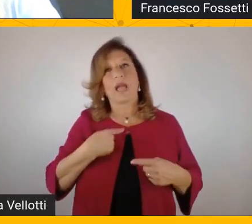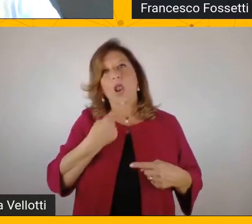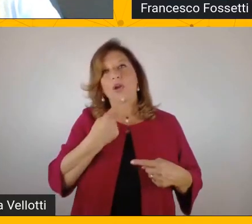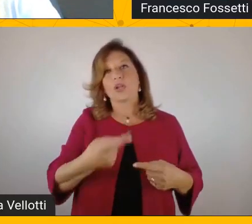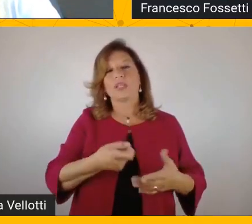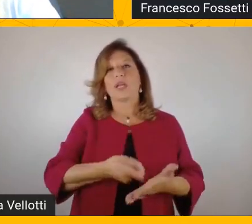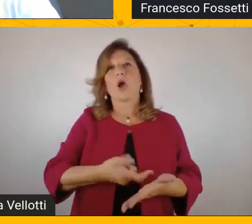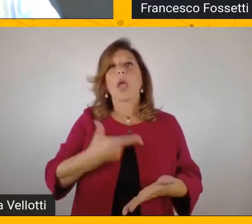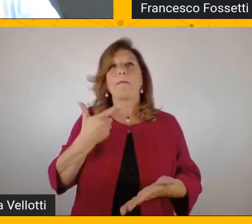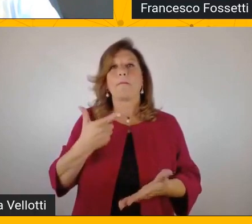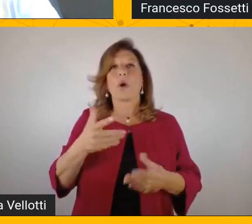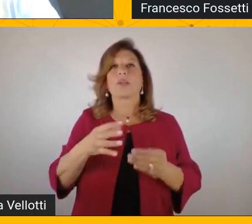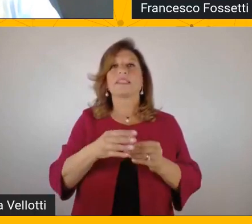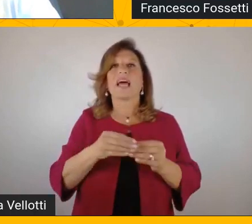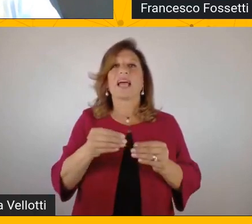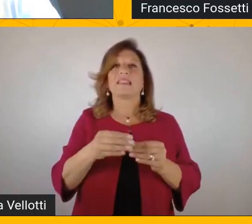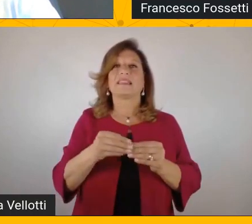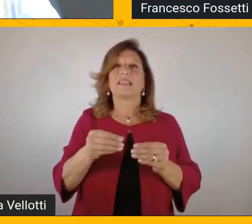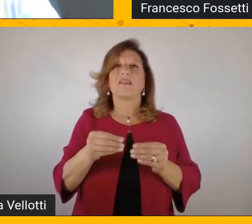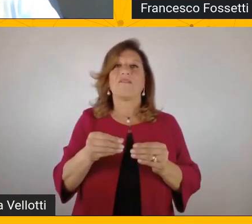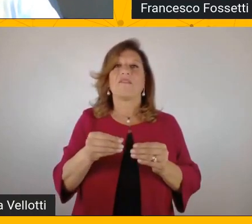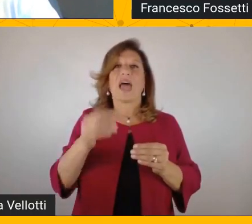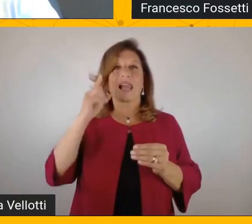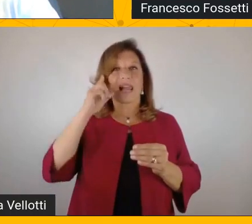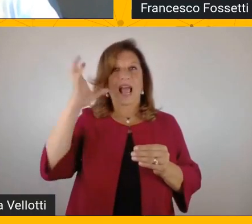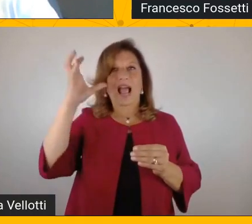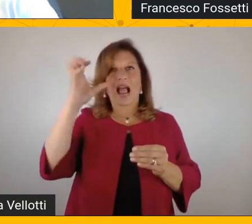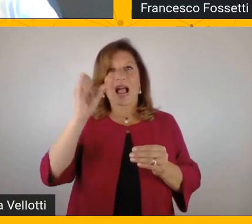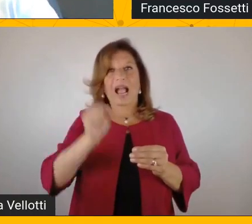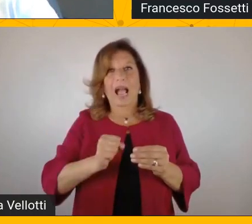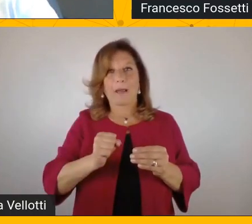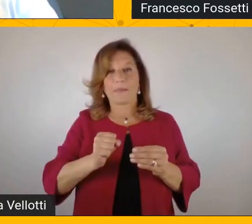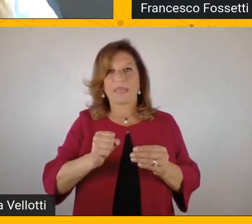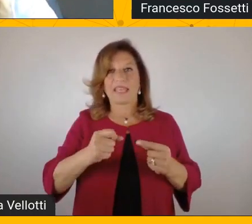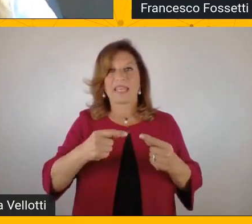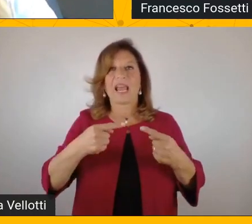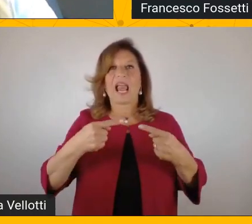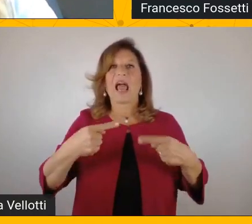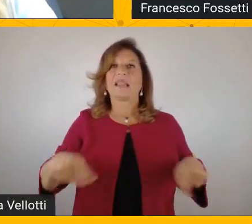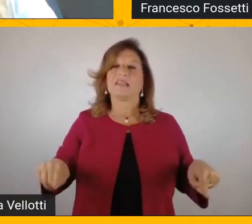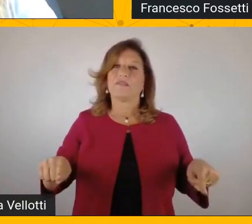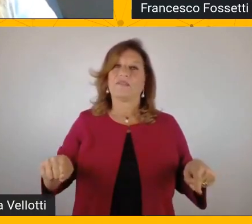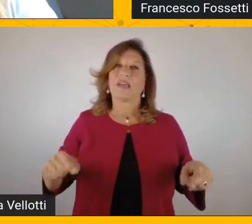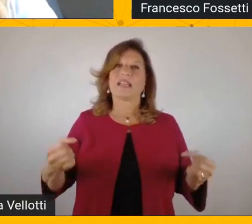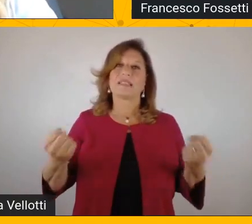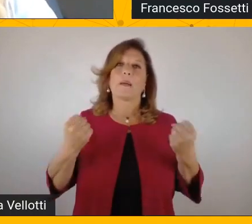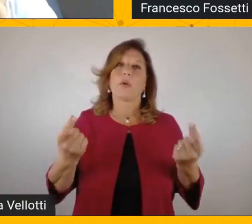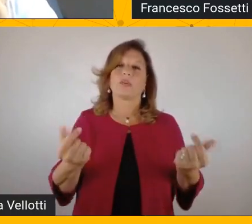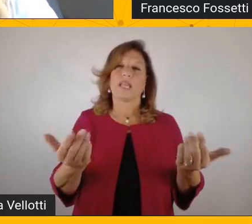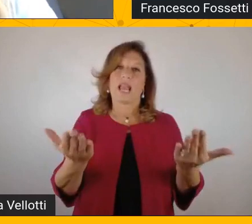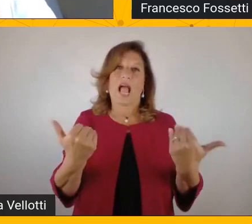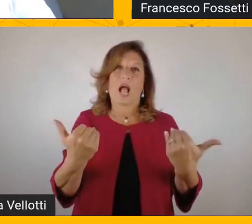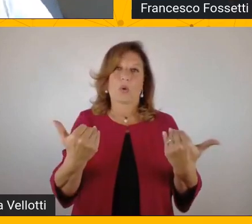l'importante eh è anche far cioè far capire la differenza